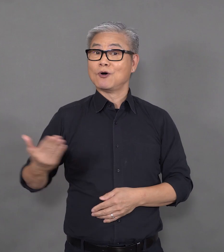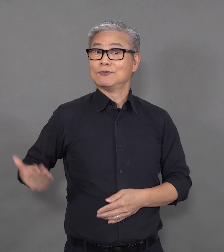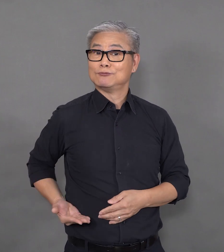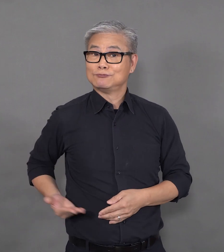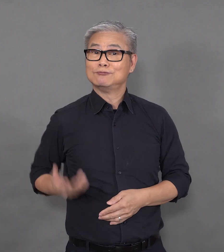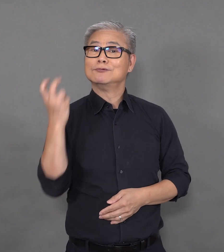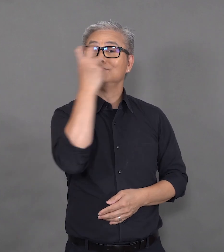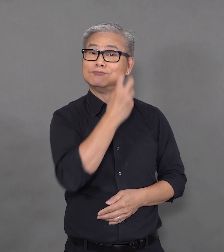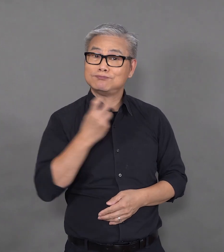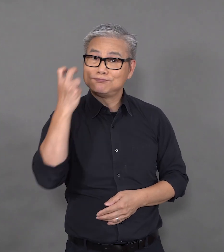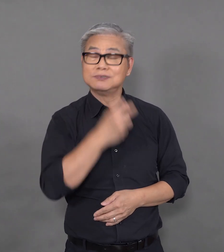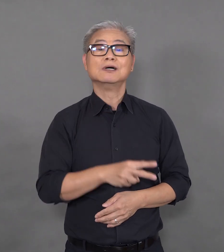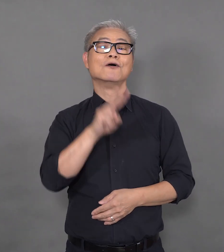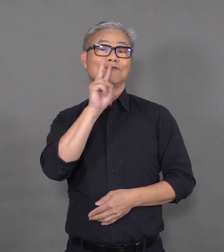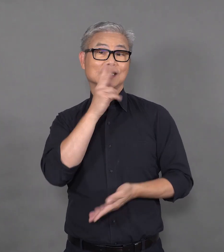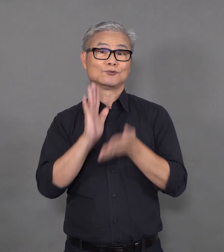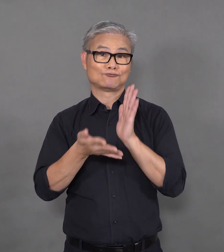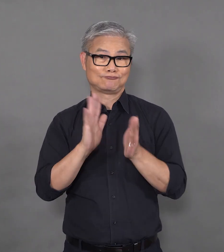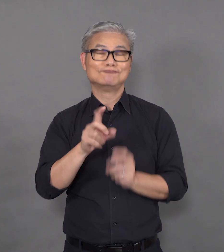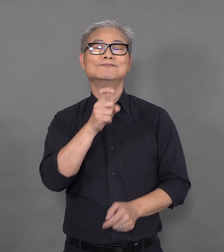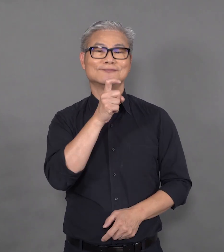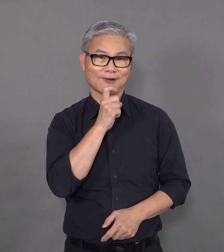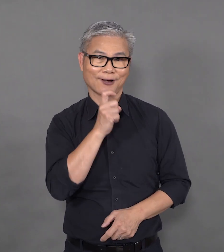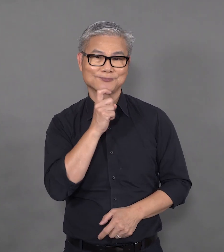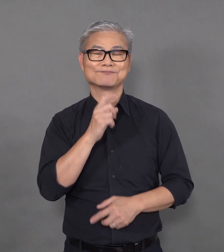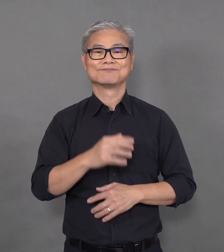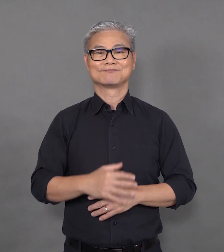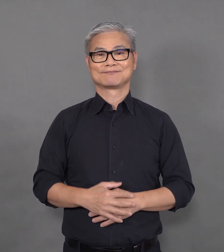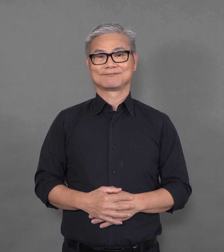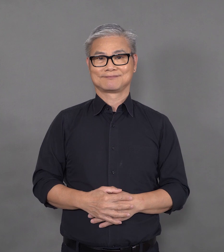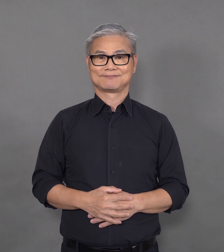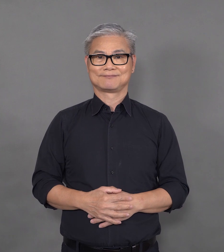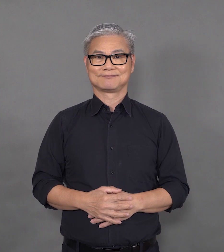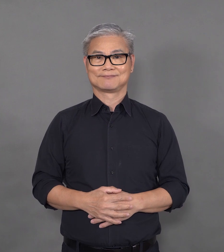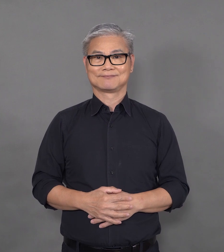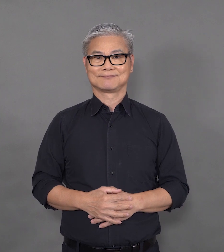並設粵語及香港手語傳譯